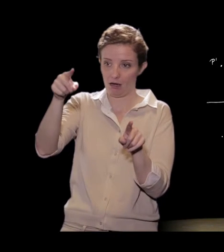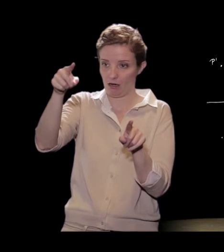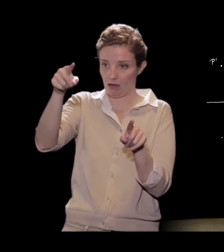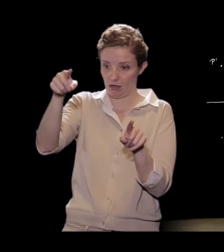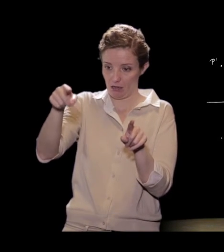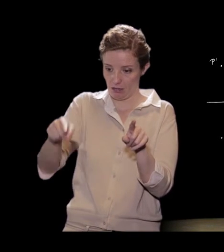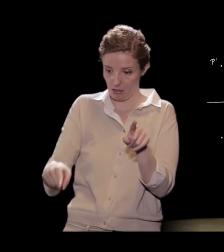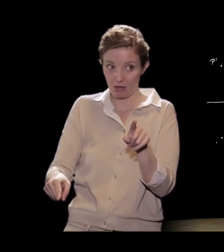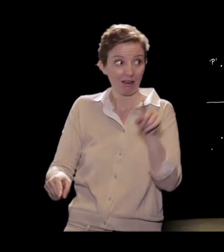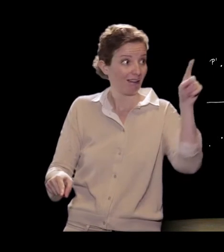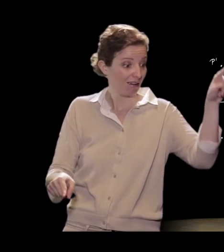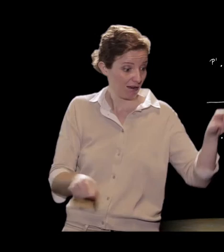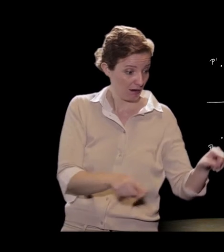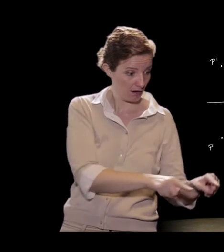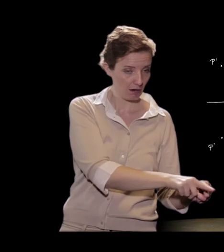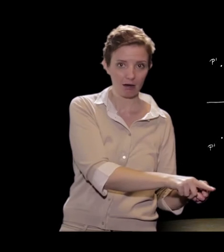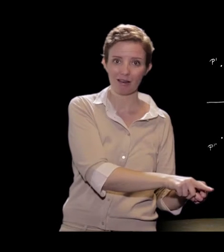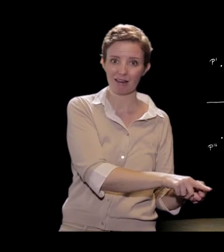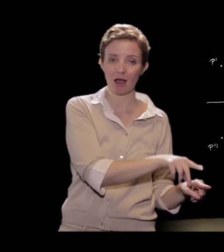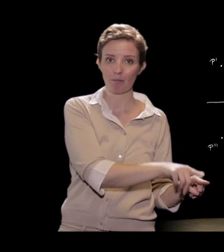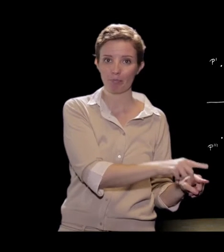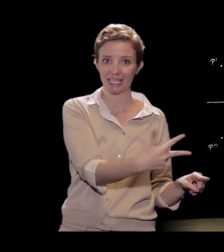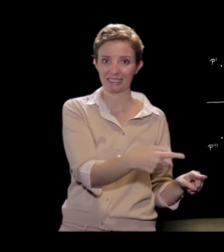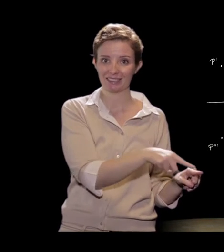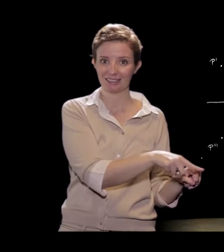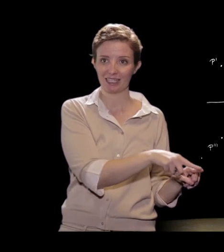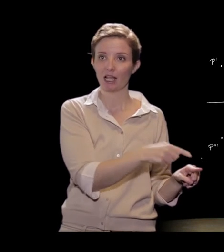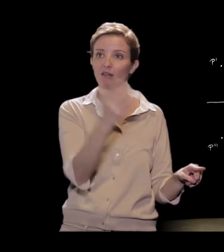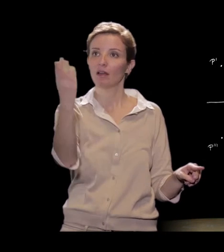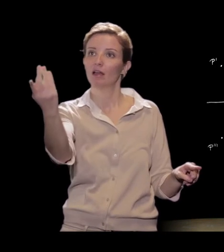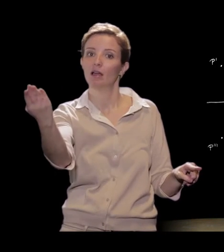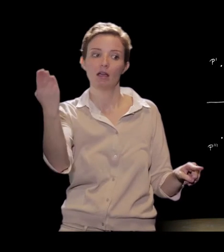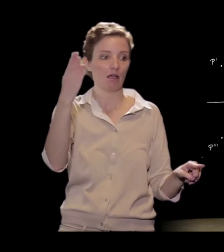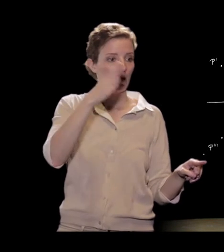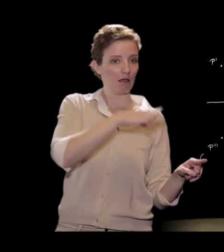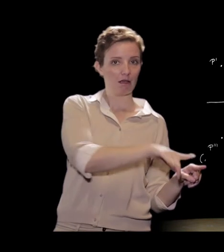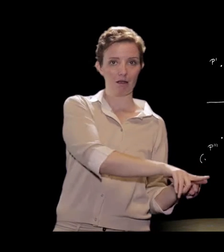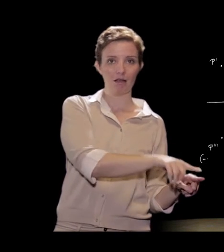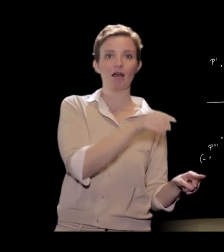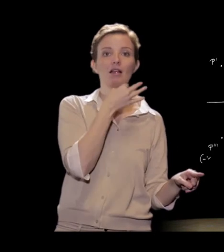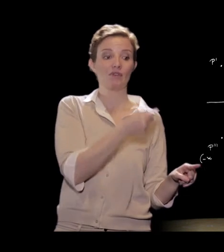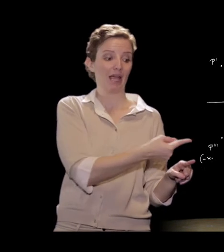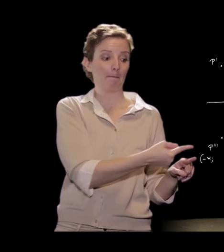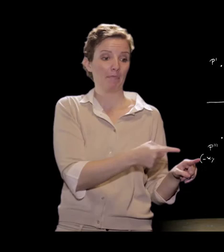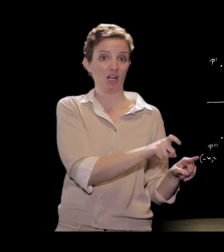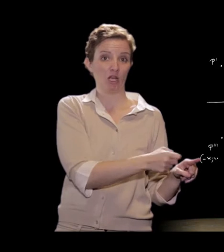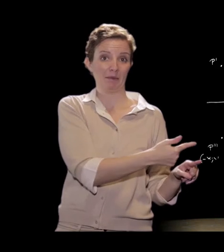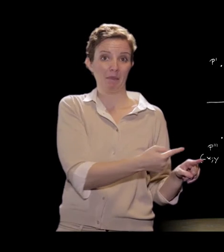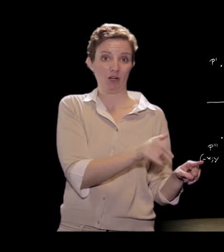P³ è in questa posizione. Avrà coordinate pari a -x e -y.